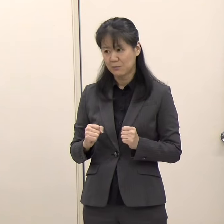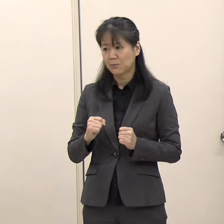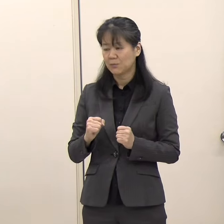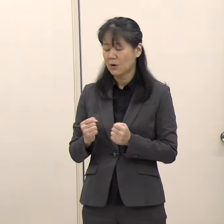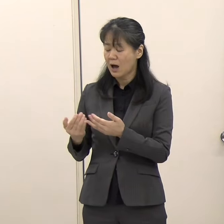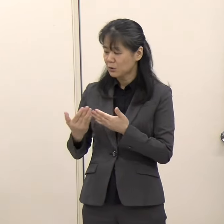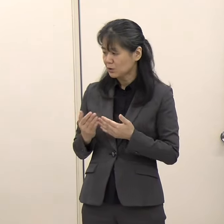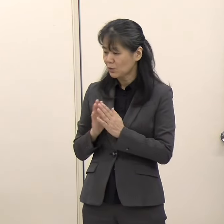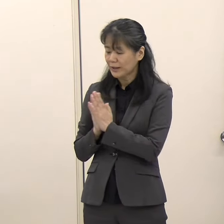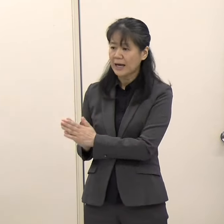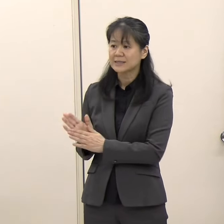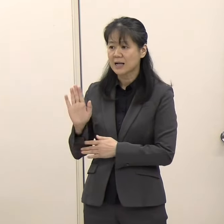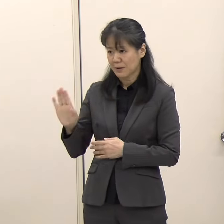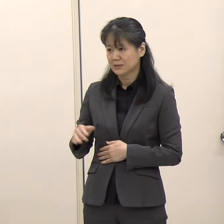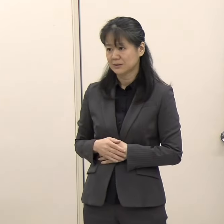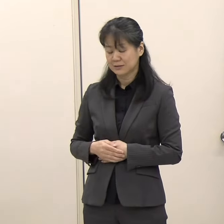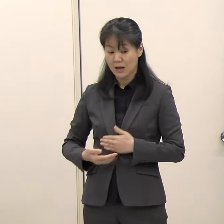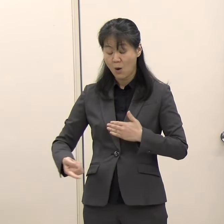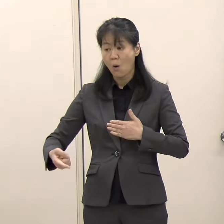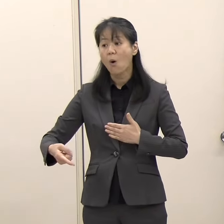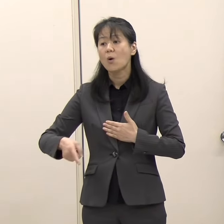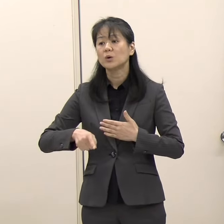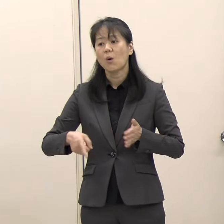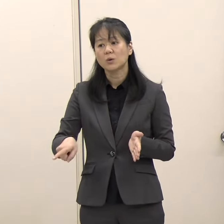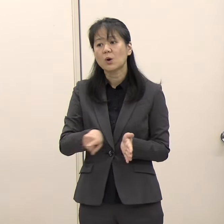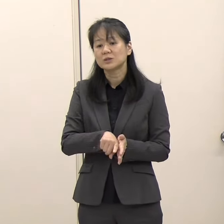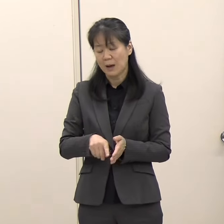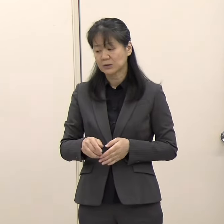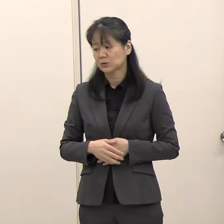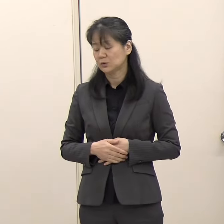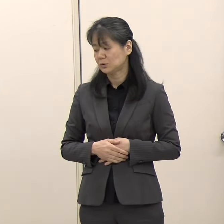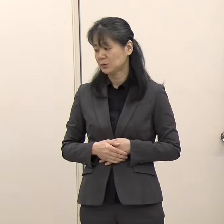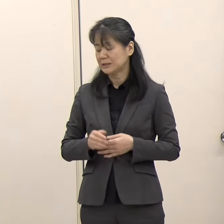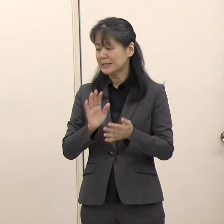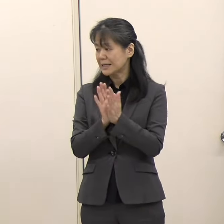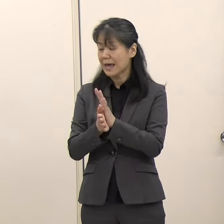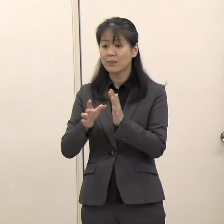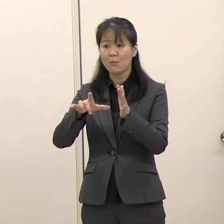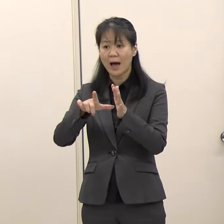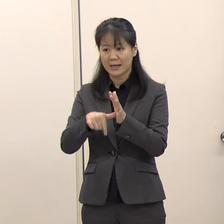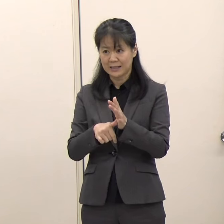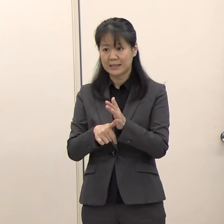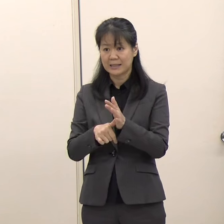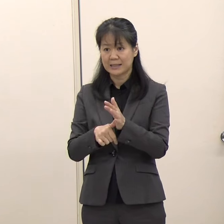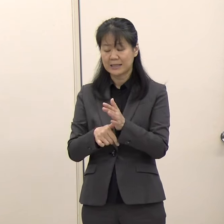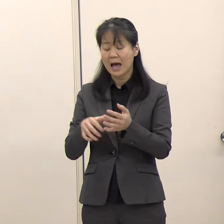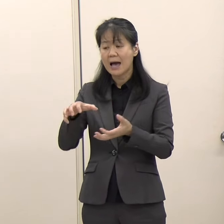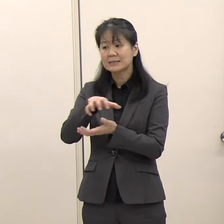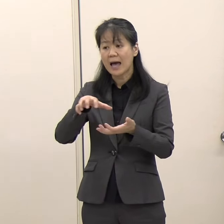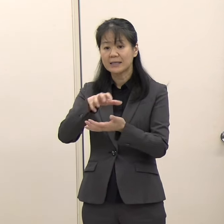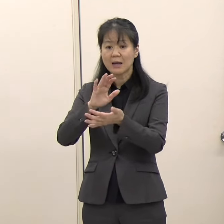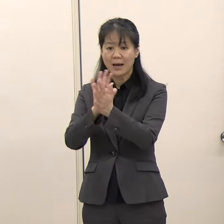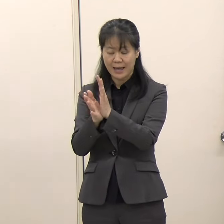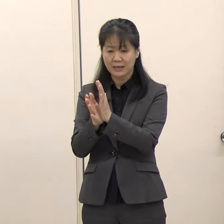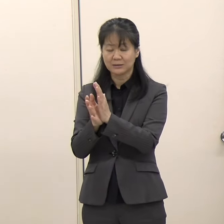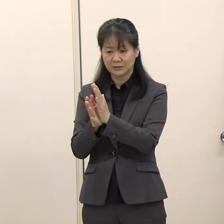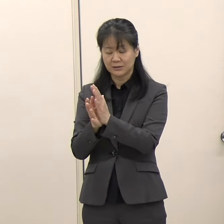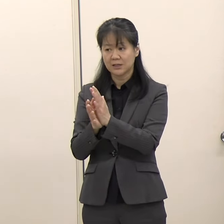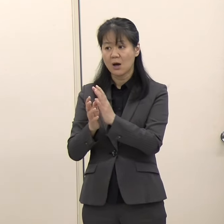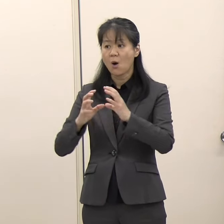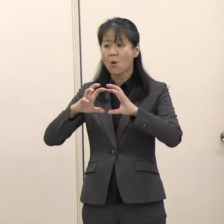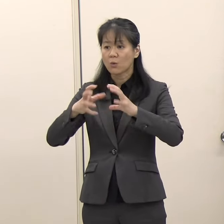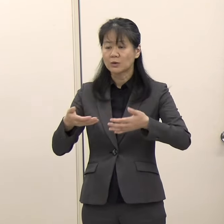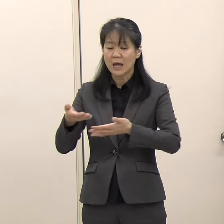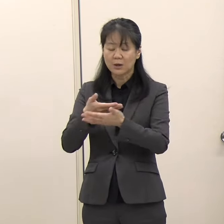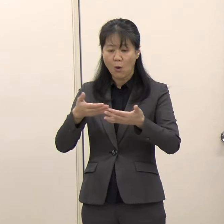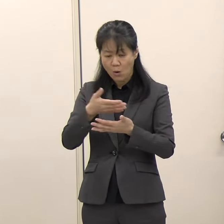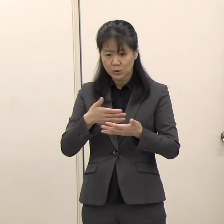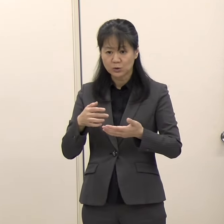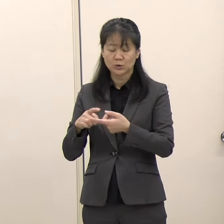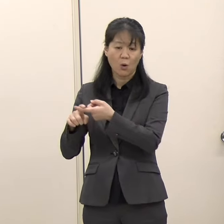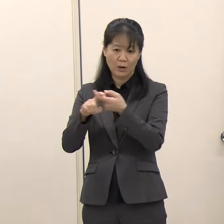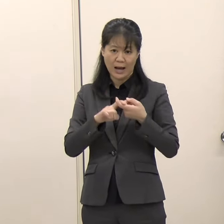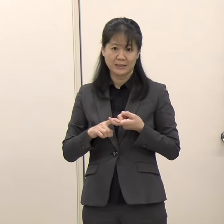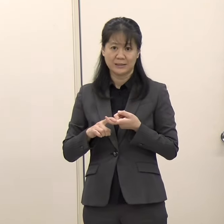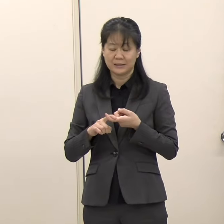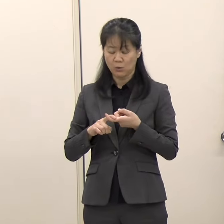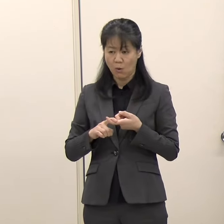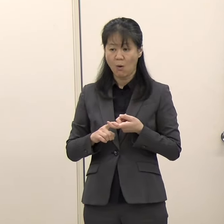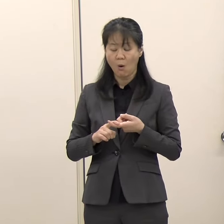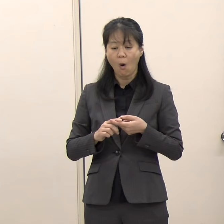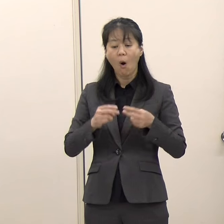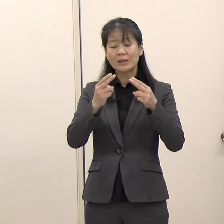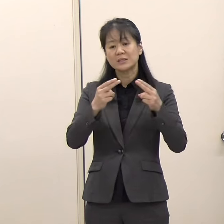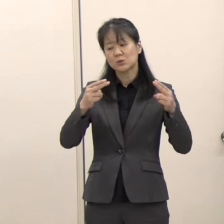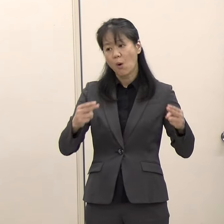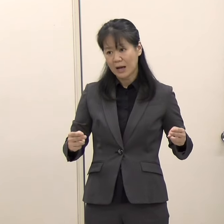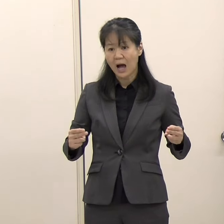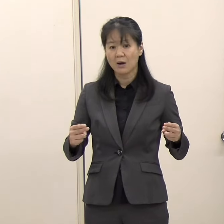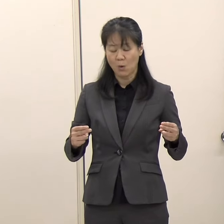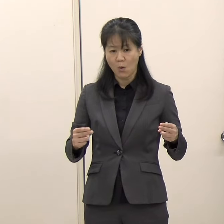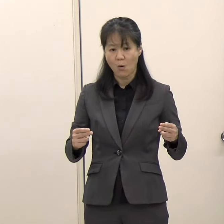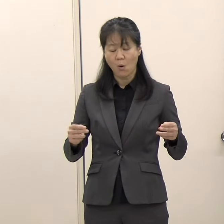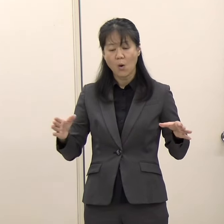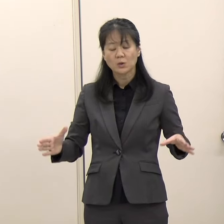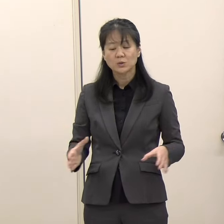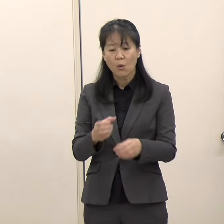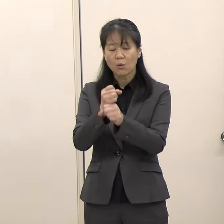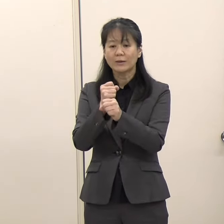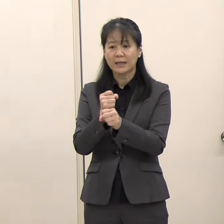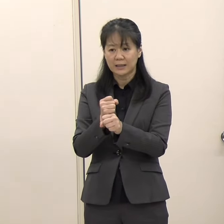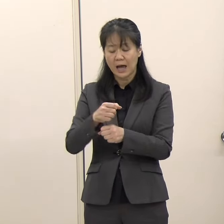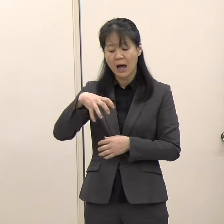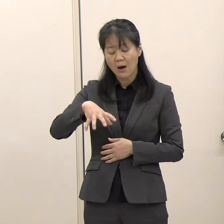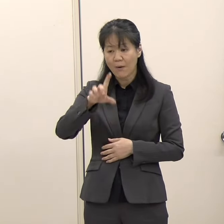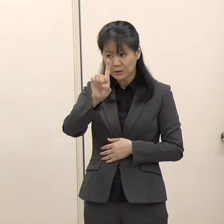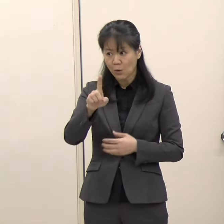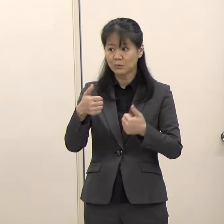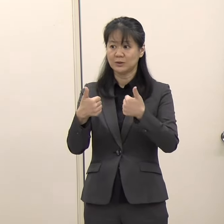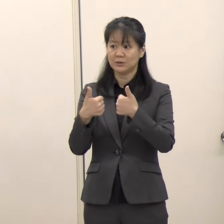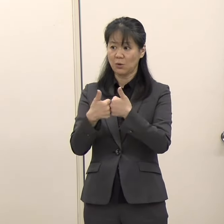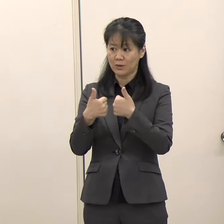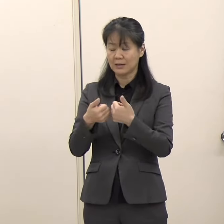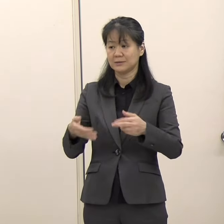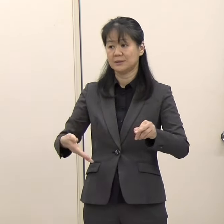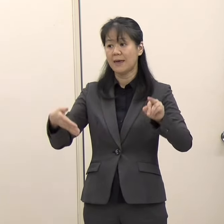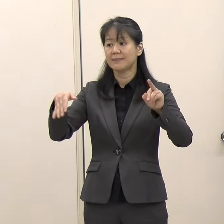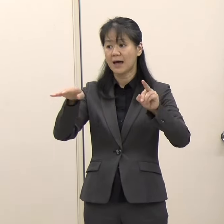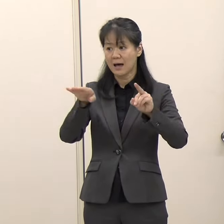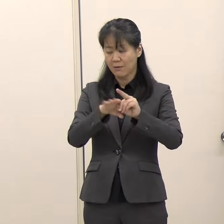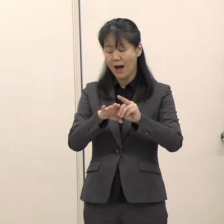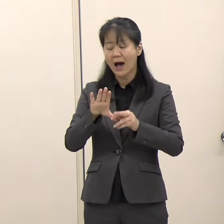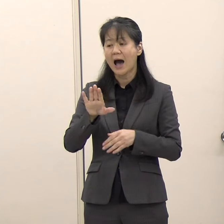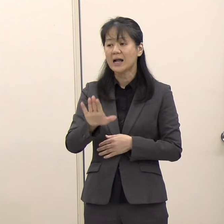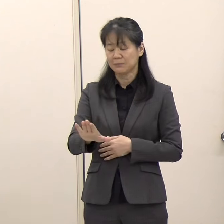（国際政策課）県でいうと埼玉県の国際交流協会、それから、静岡県浜松市も総合的なワンストップセンターというものを設けているということは承知しています。